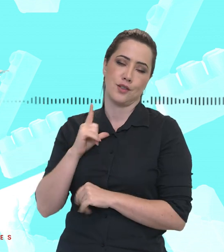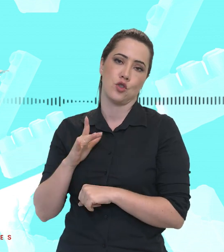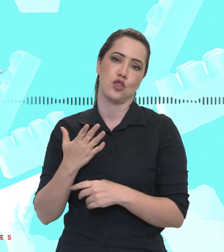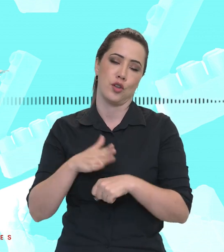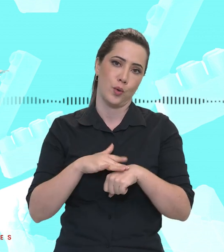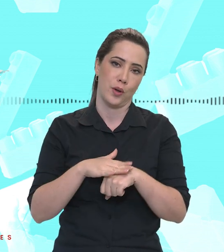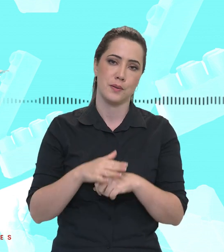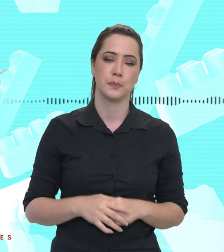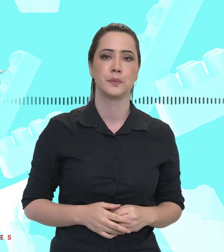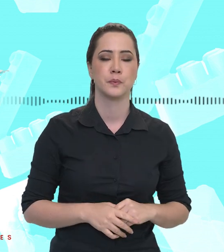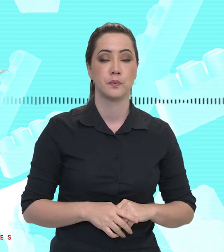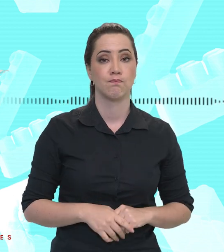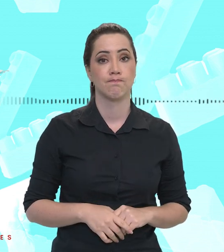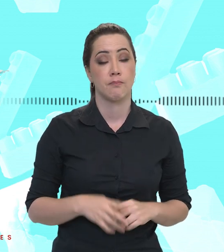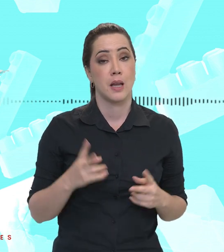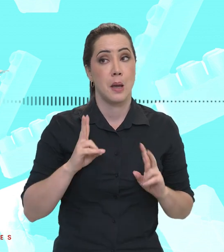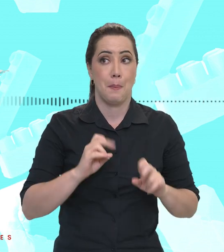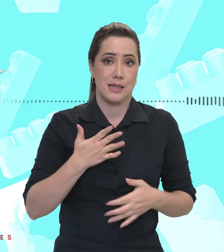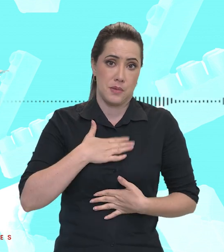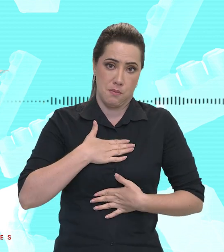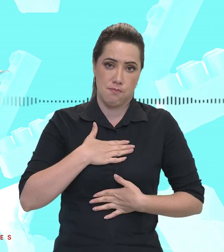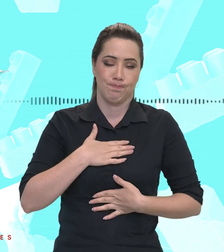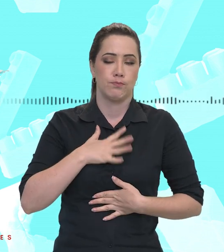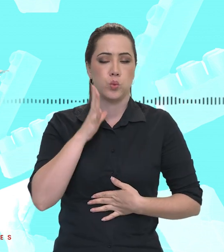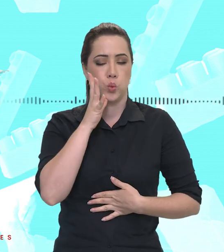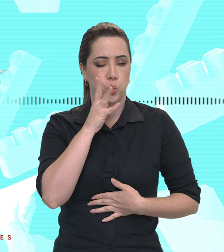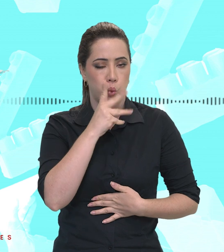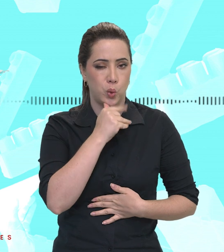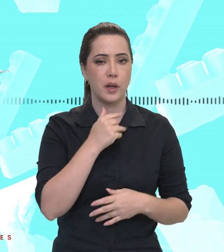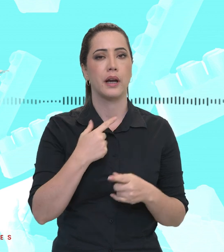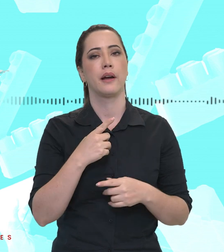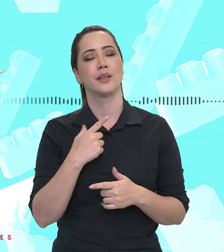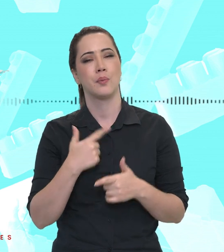[Fábio 4] O diagnóstico o meu, realmente, demorou muito e isso trouxe muitas coisas